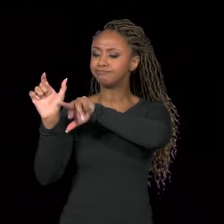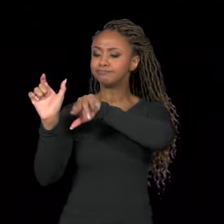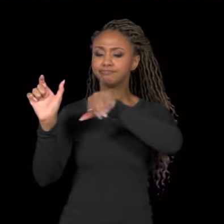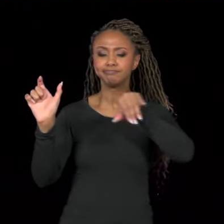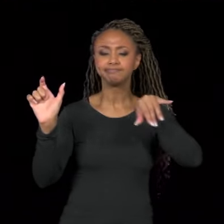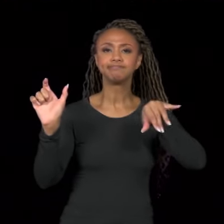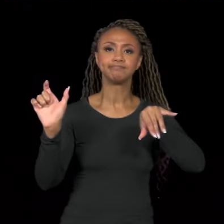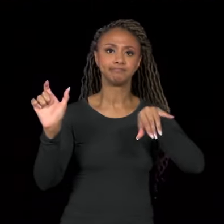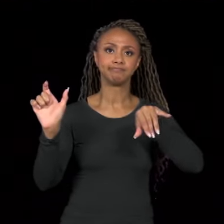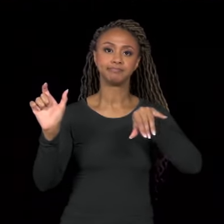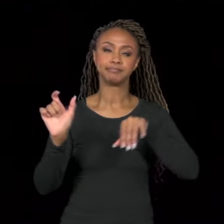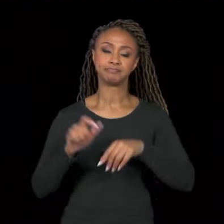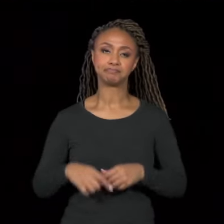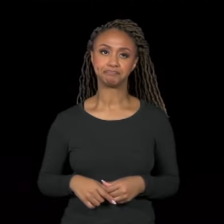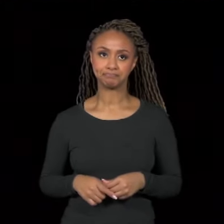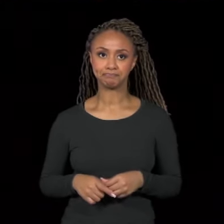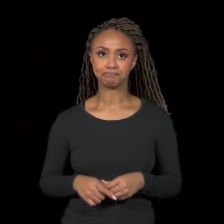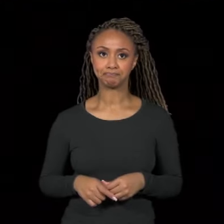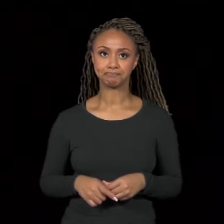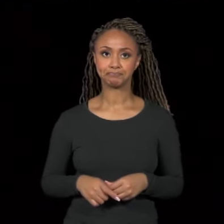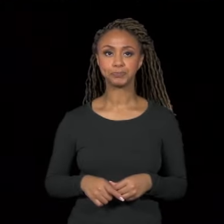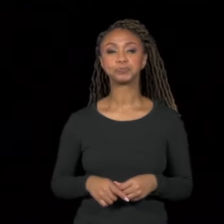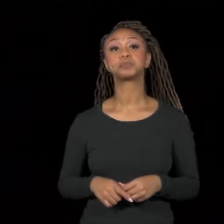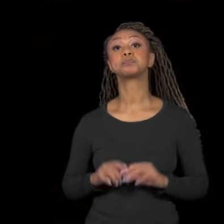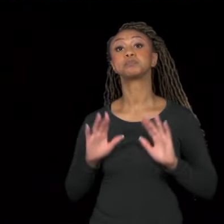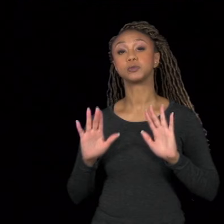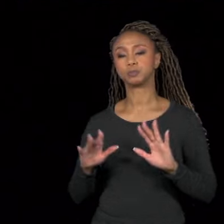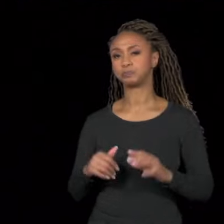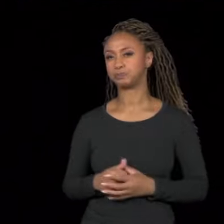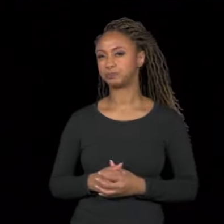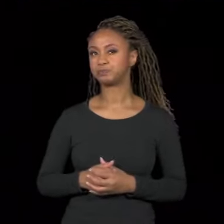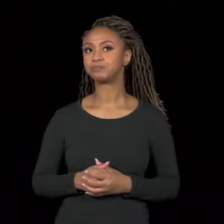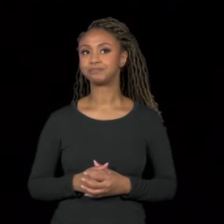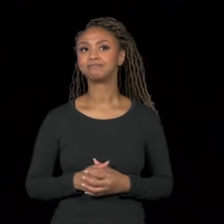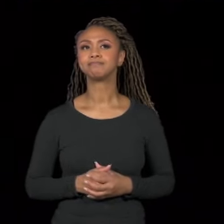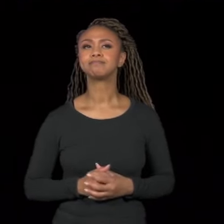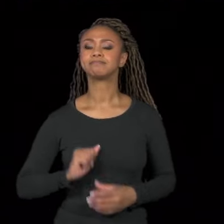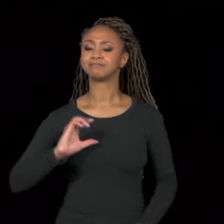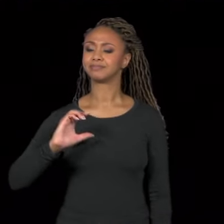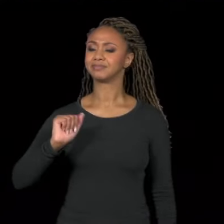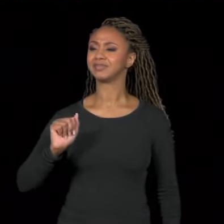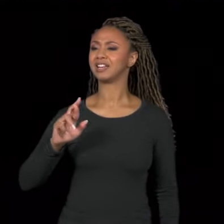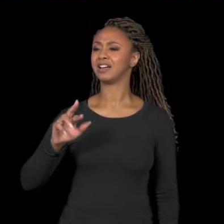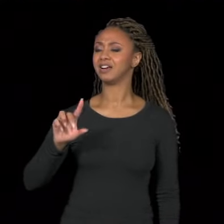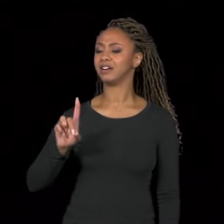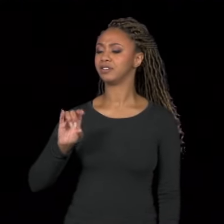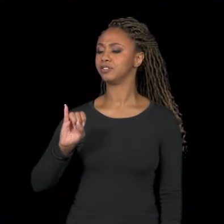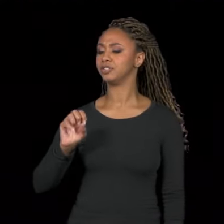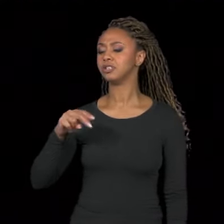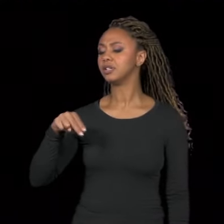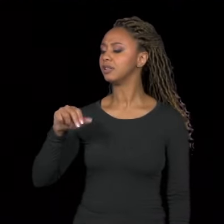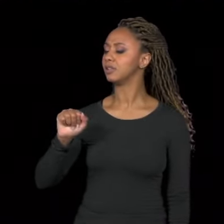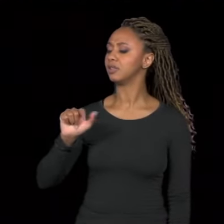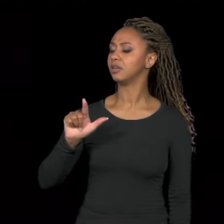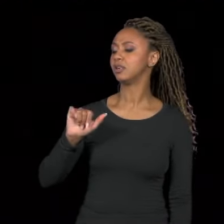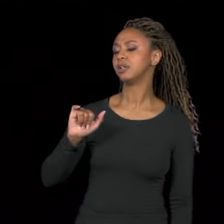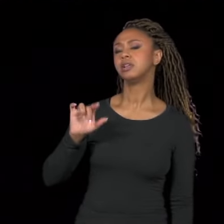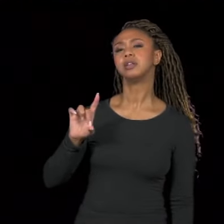BOM, FALANDO SOBRE CARDINALIDADE, O QUE É CARDINALIDADE? A CARDINALIDADE ESPECIFICA O